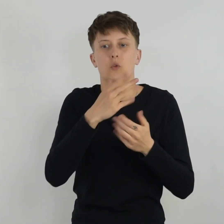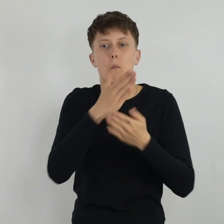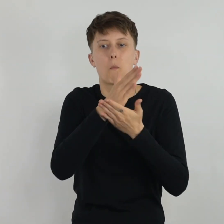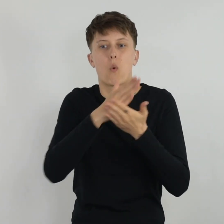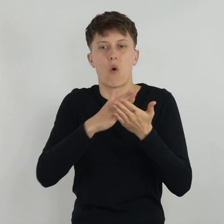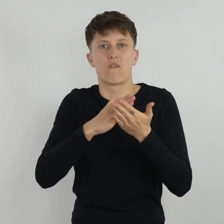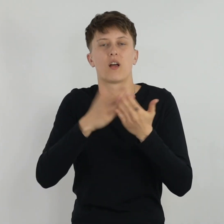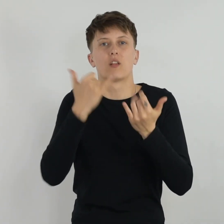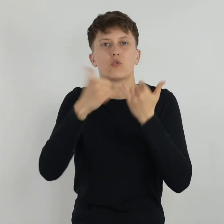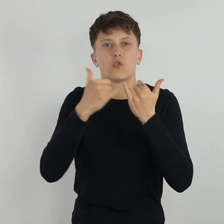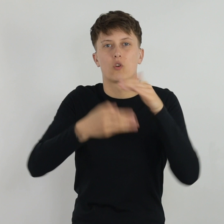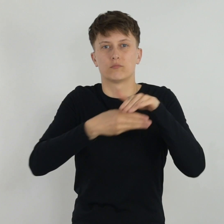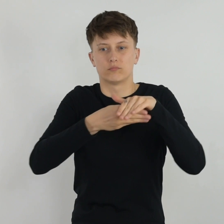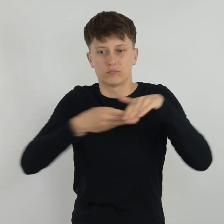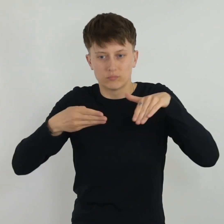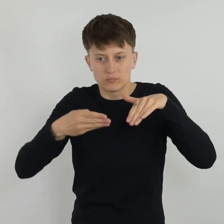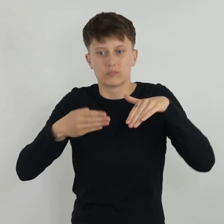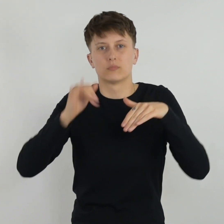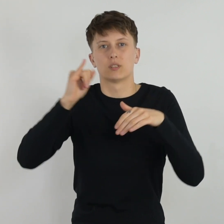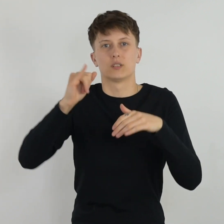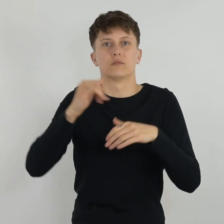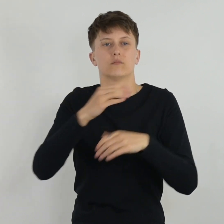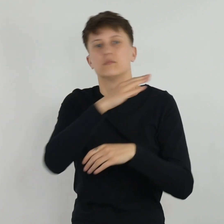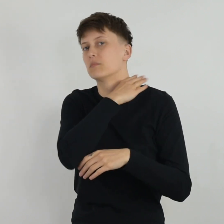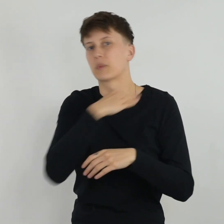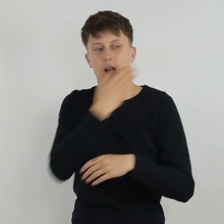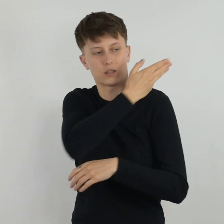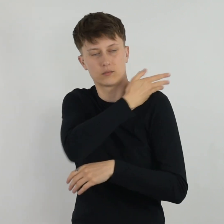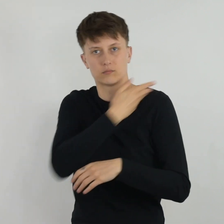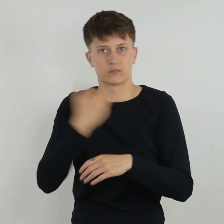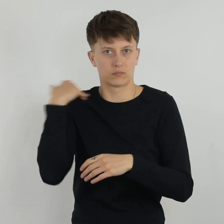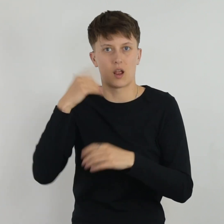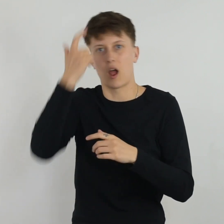od połowy łydek po barki,